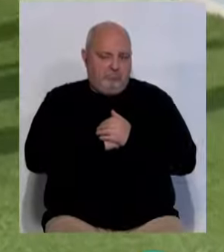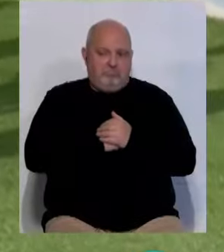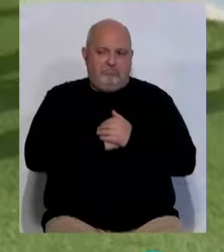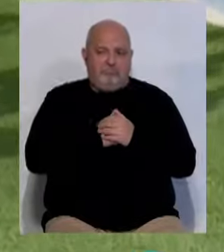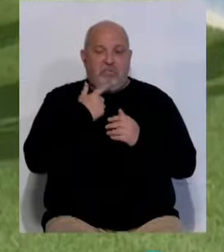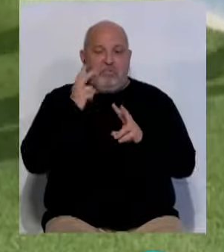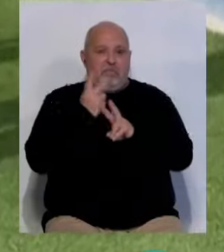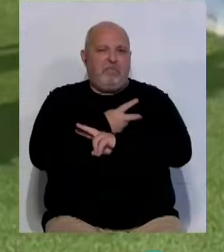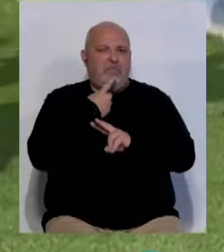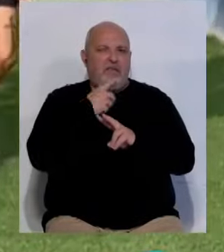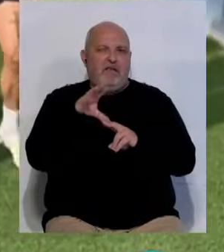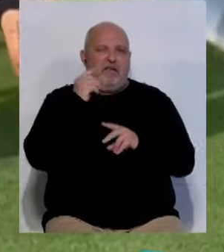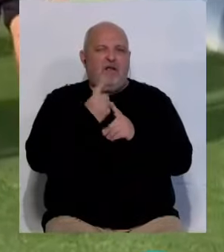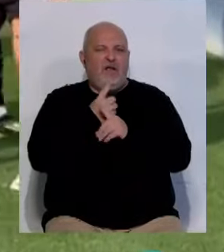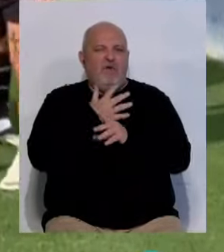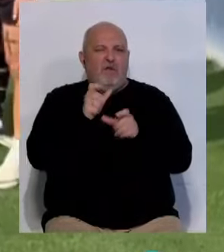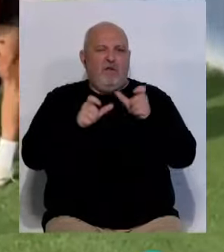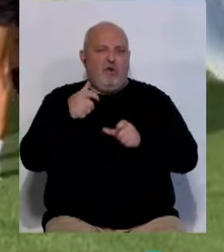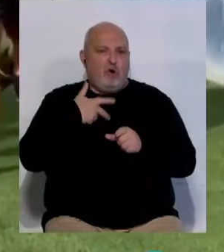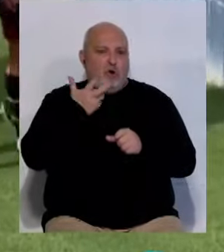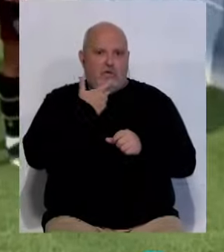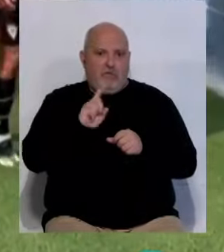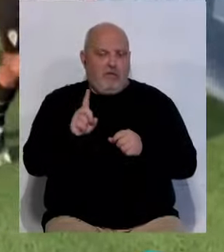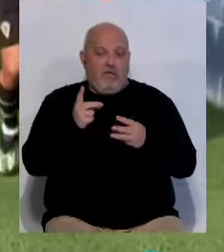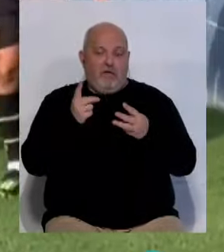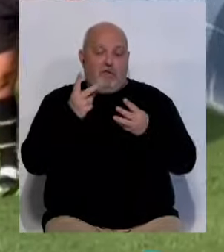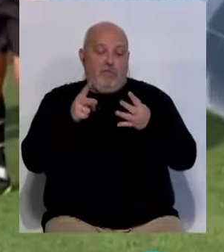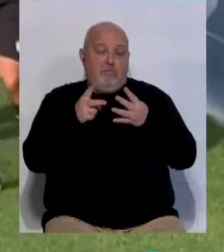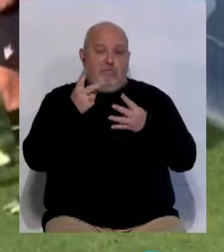que no se entienden es verdad que los futbolistas no los conocemos no tanto al al sirio como el